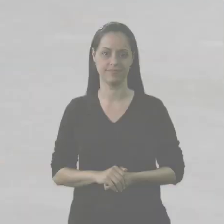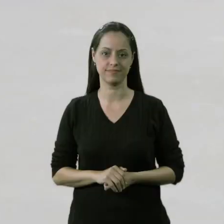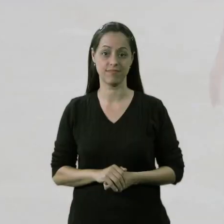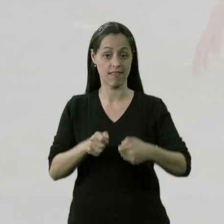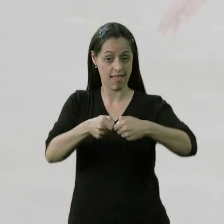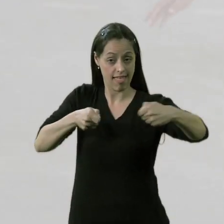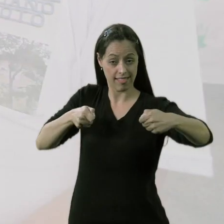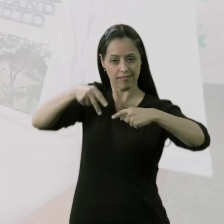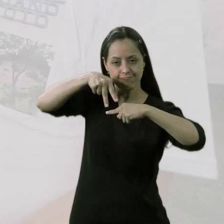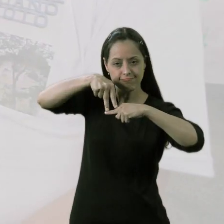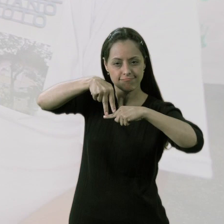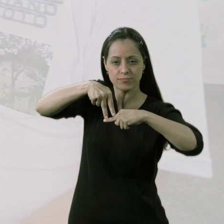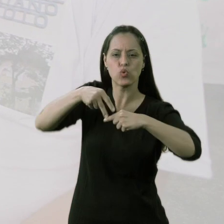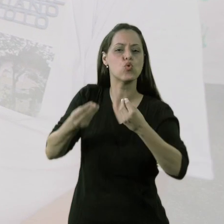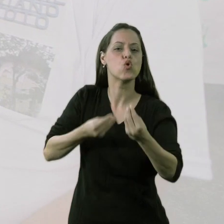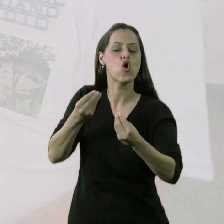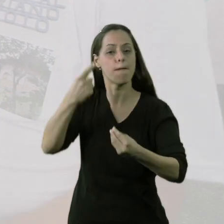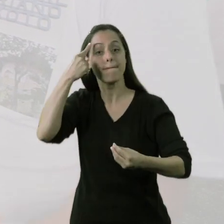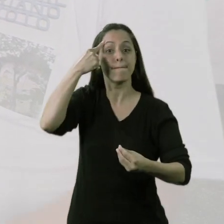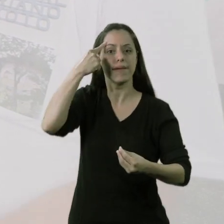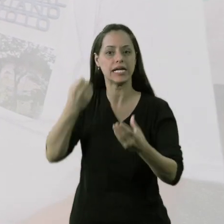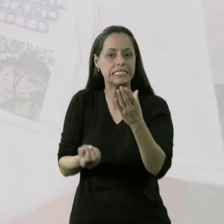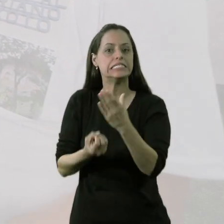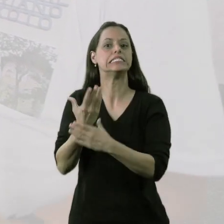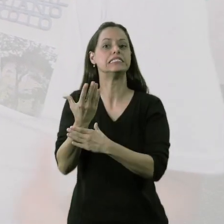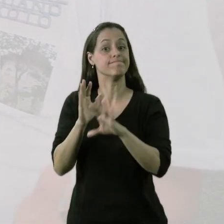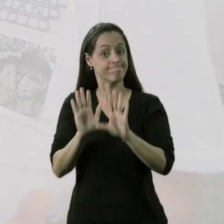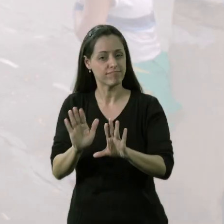O slackline nasceu como eu disse de uma atividade tradicional,